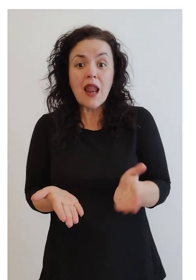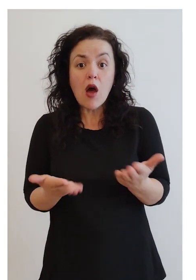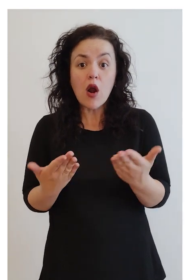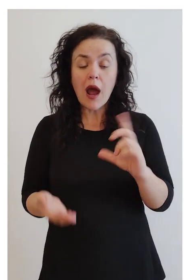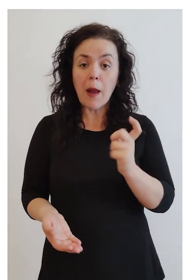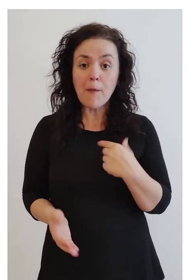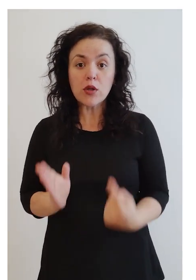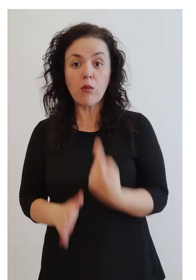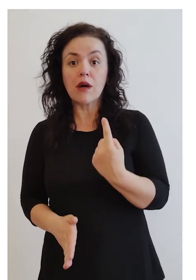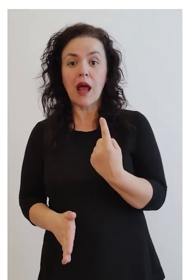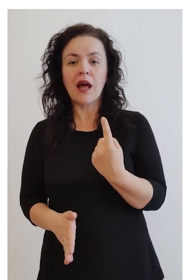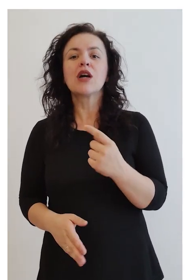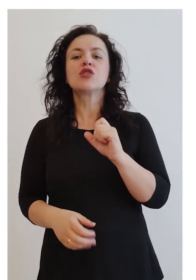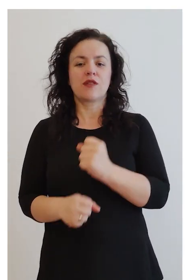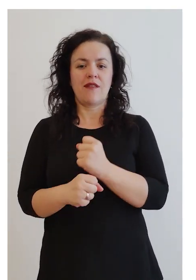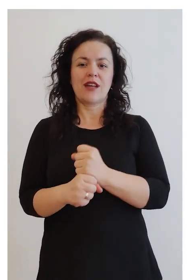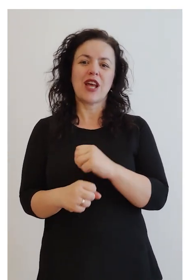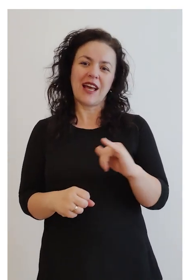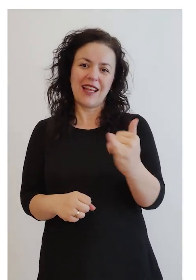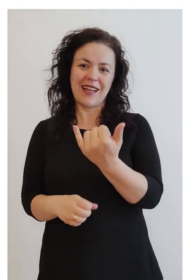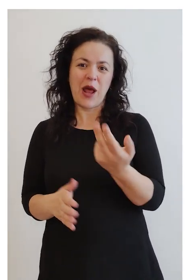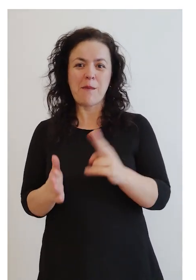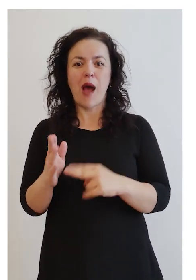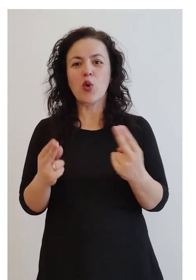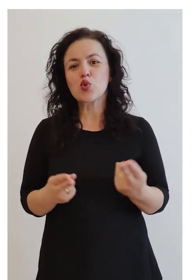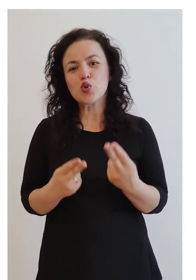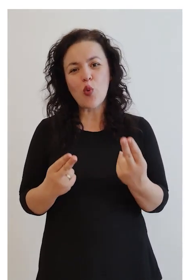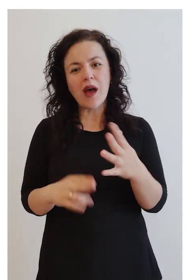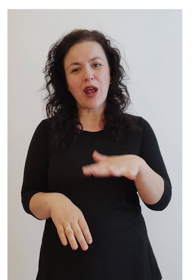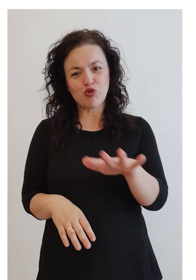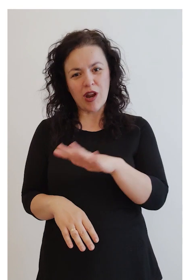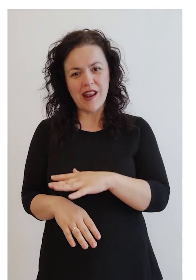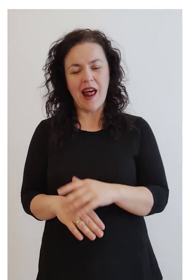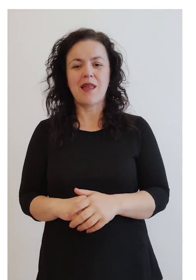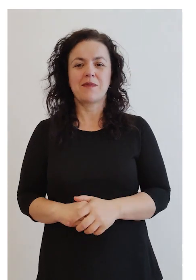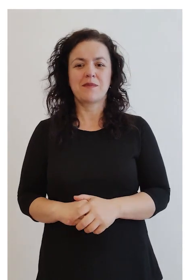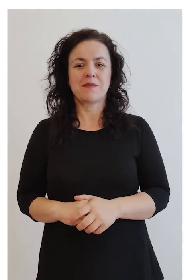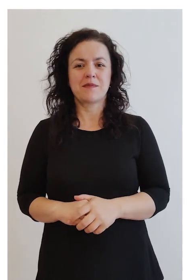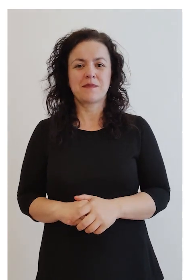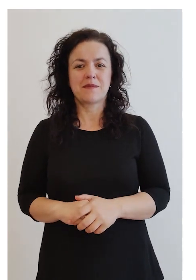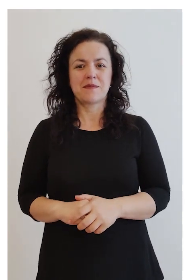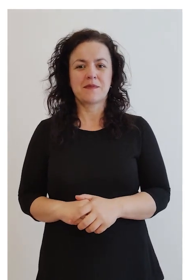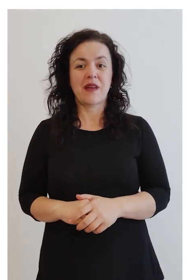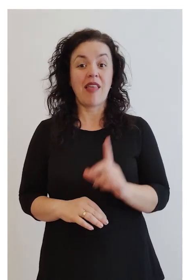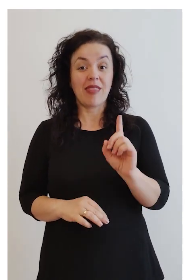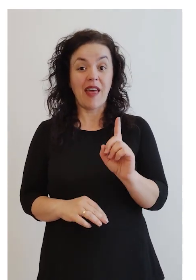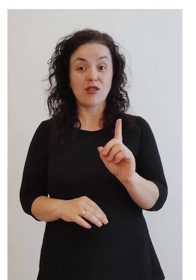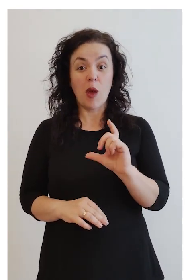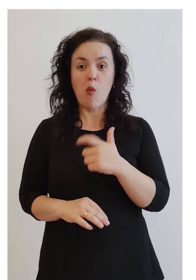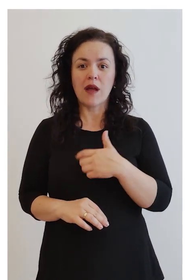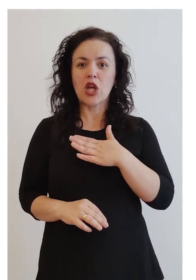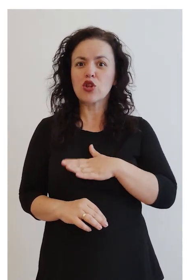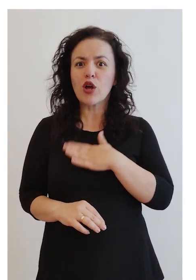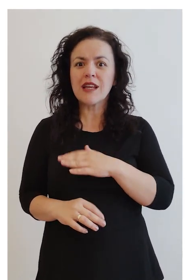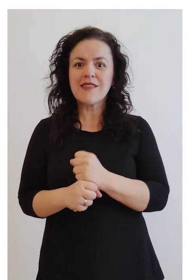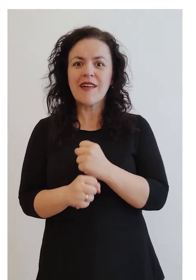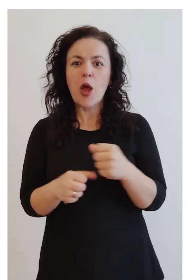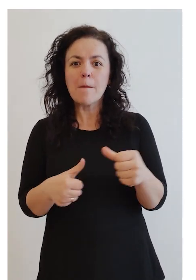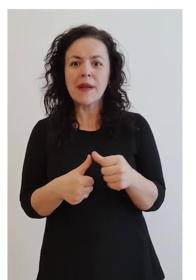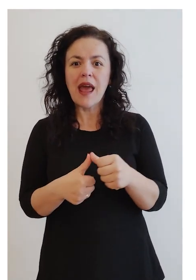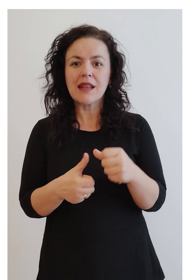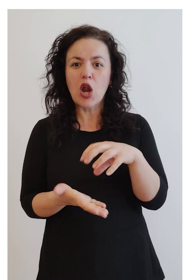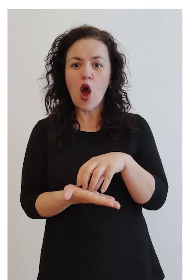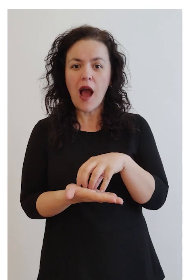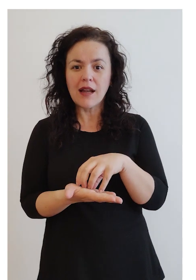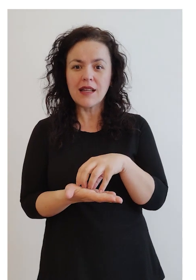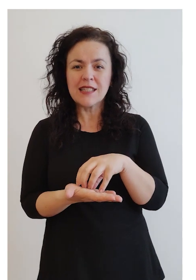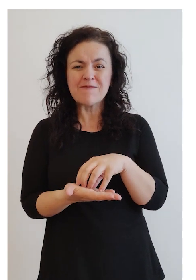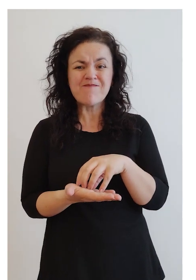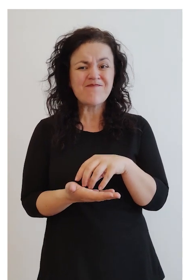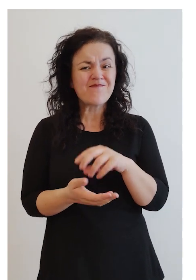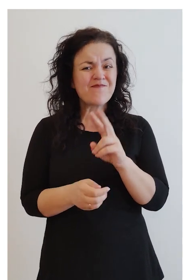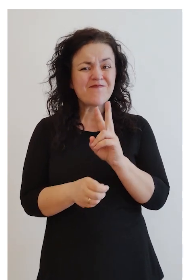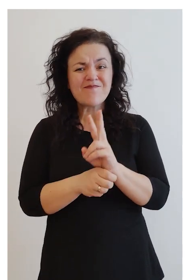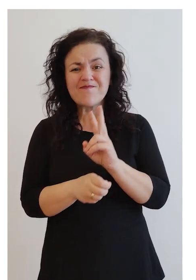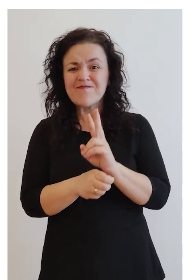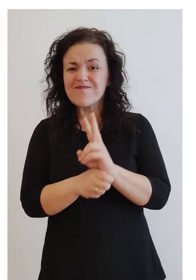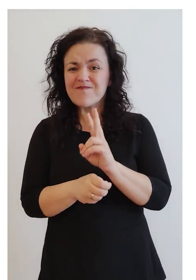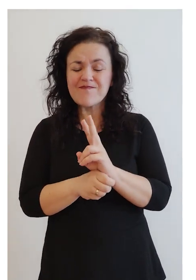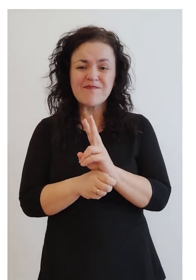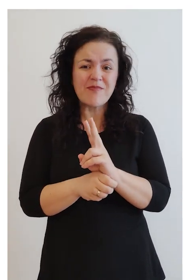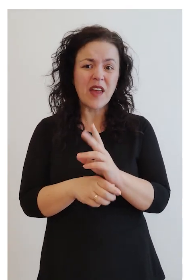Deși poate doriți să vă faceți prieteni locali, fiți întotdeauna extrem de precauți cu oricine încearcă să se împrietenească cu insistență.